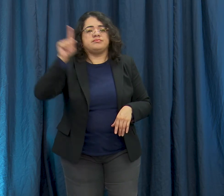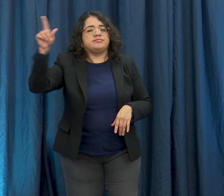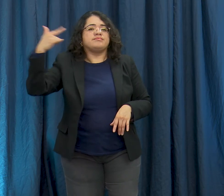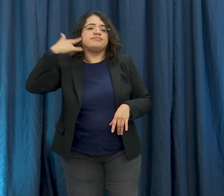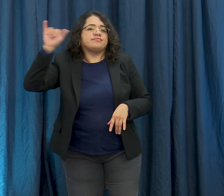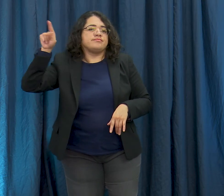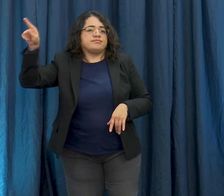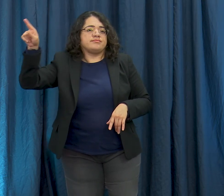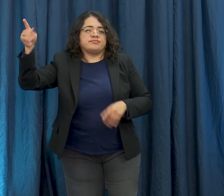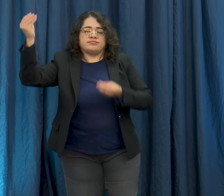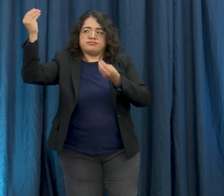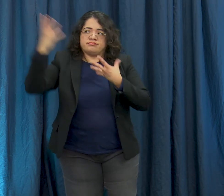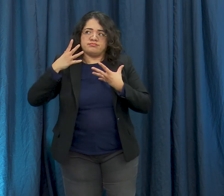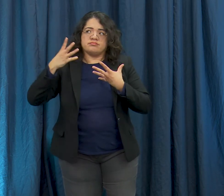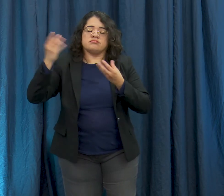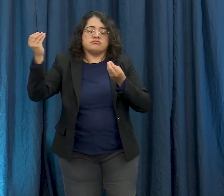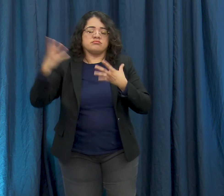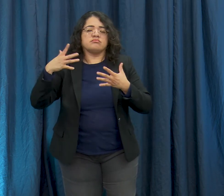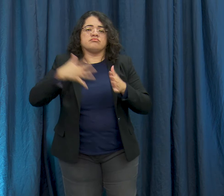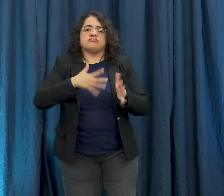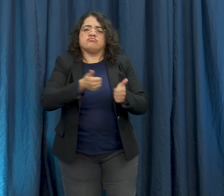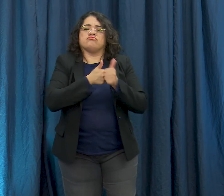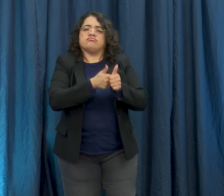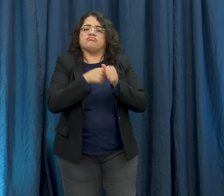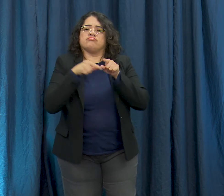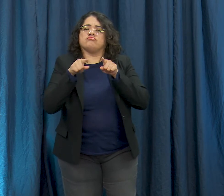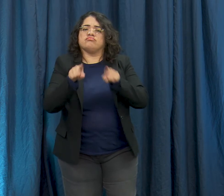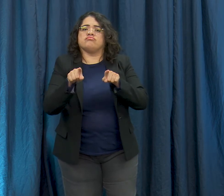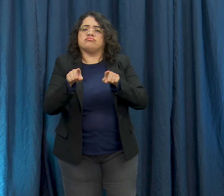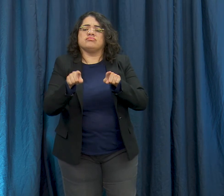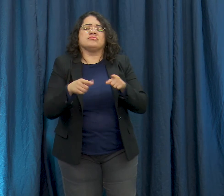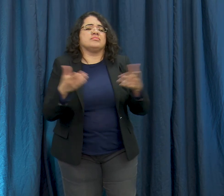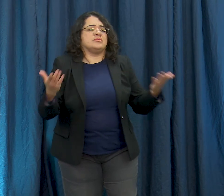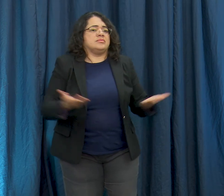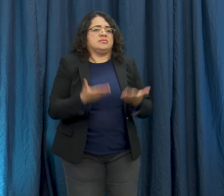de abrir lenta mente porque tenemos visto nuestros números de